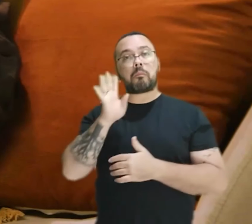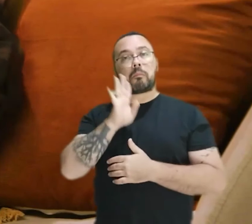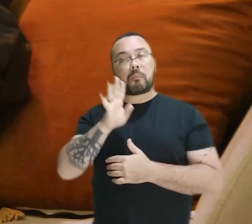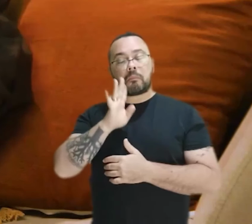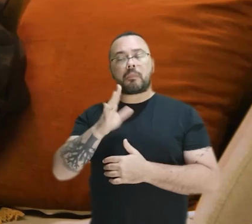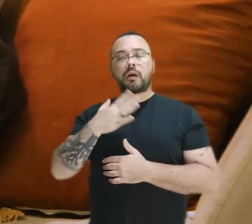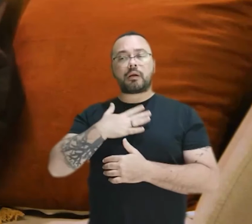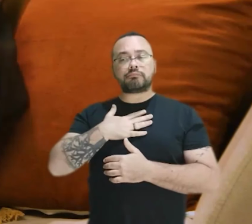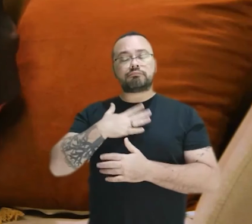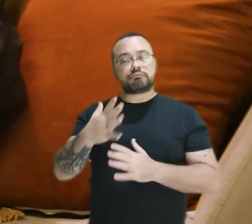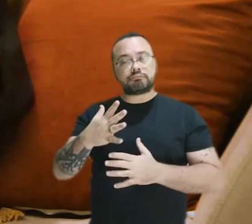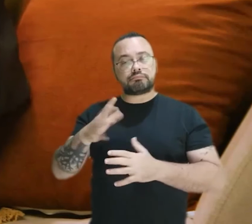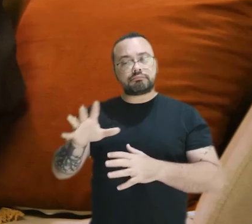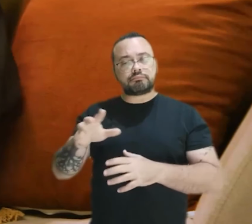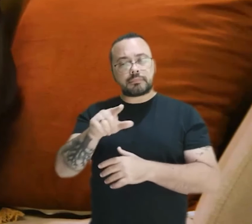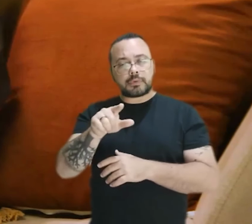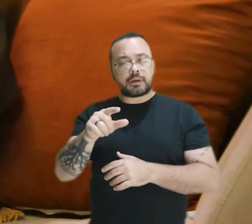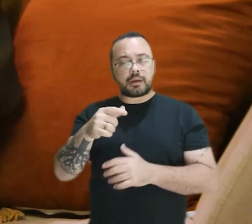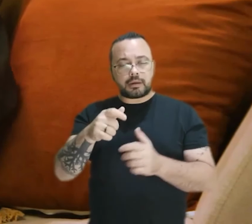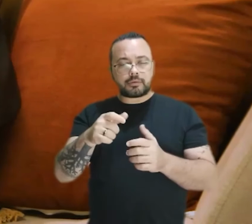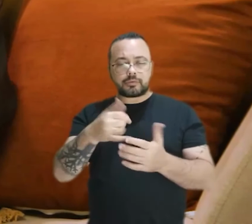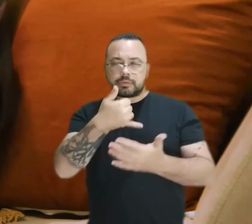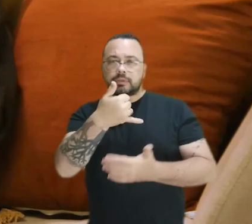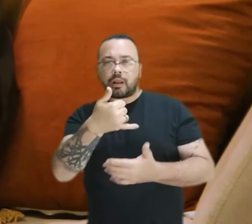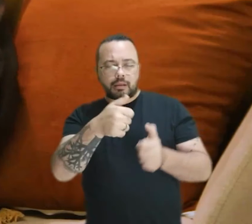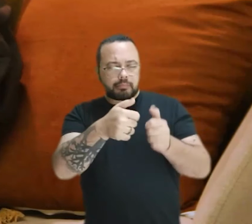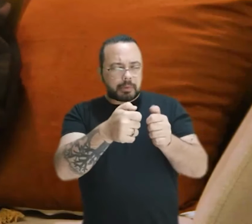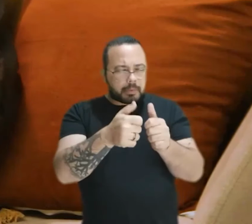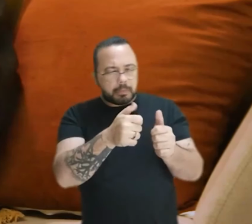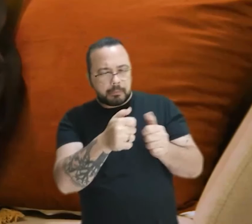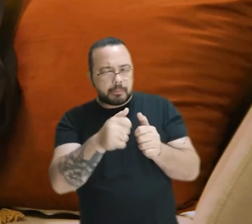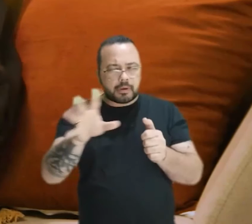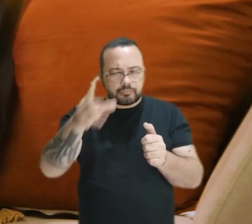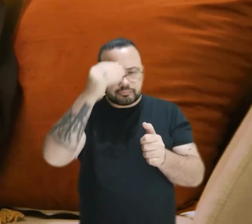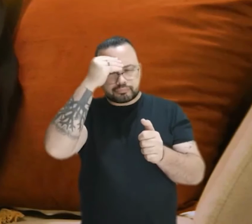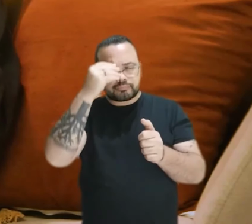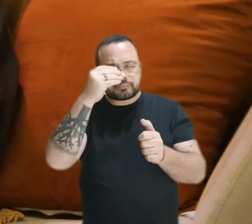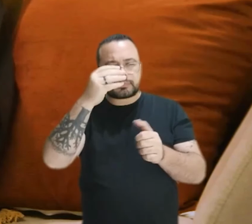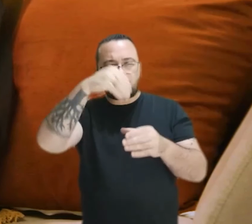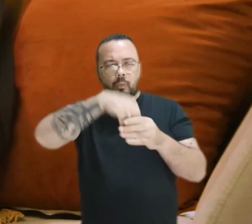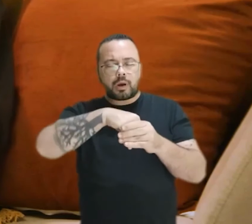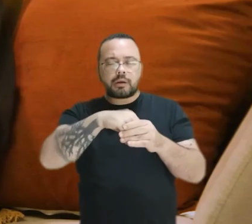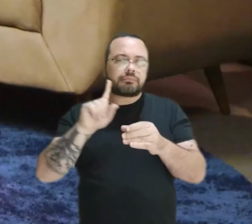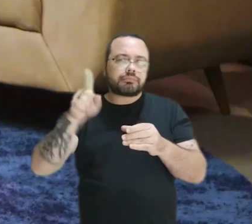e que aquilo, na hora, eu pego o celular, e anoto, e aquilo vai parar em algum poema, sabe?